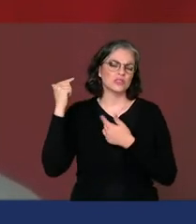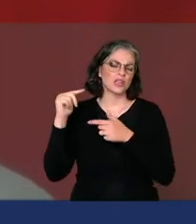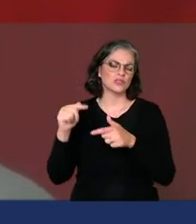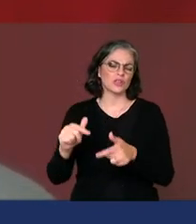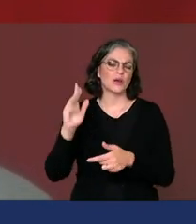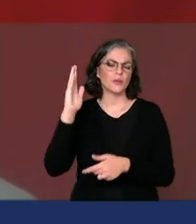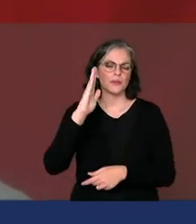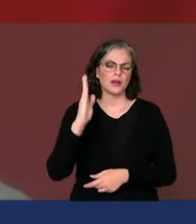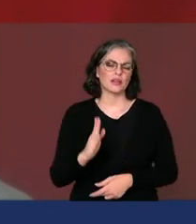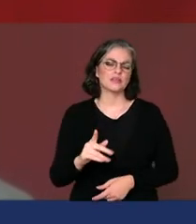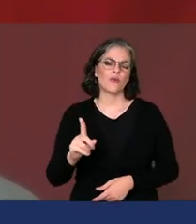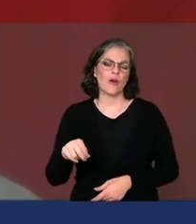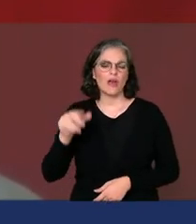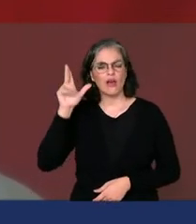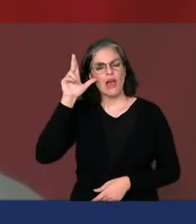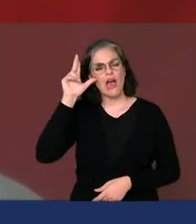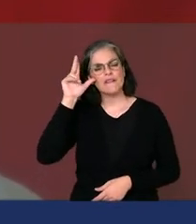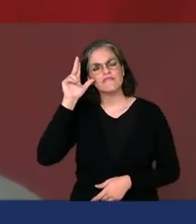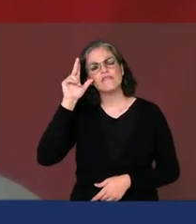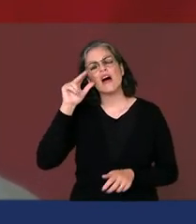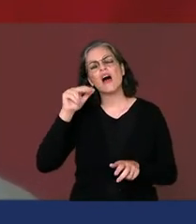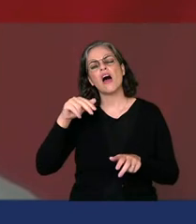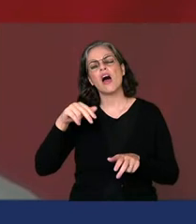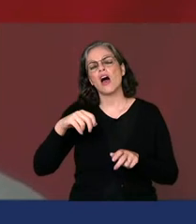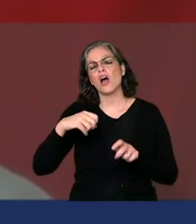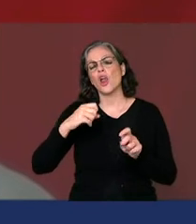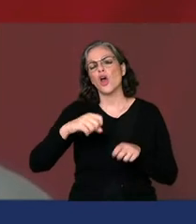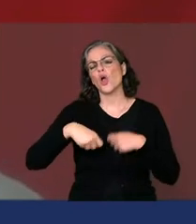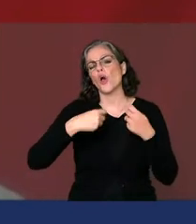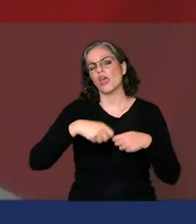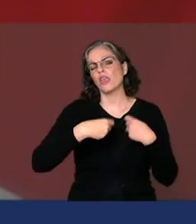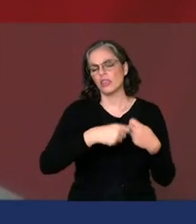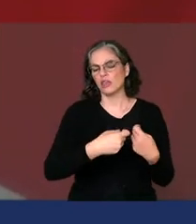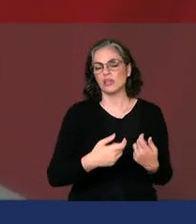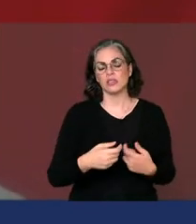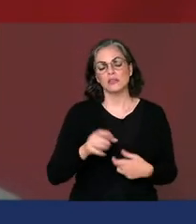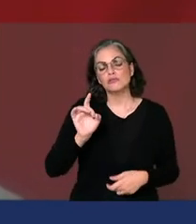MAIS ANTIGOS E MAIS TRADICIONAIS DO BRASIL, SÃO AS CORRIDAS DE CA CAVALO. ALIÁS, SÓ O JÂNIO QUADROS